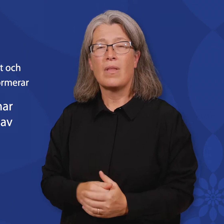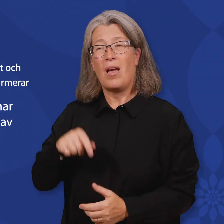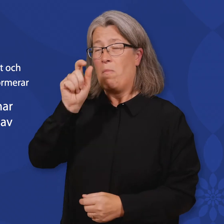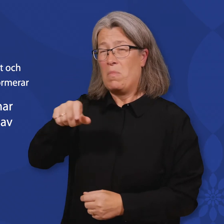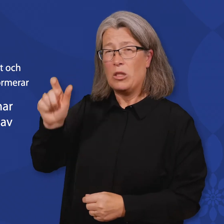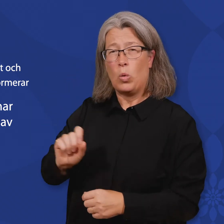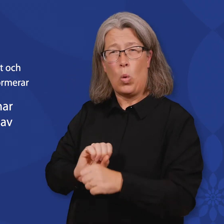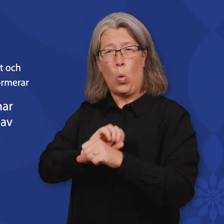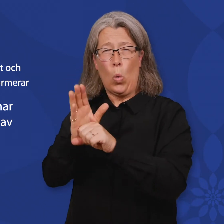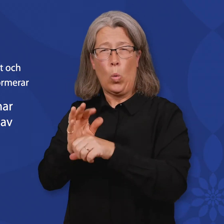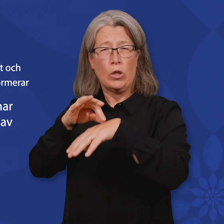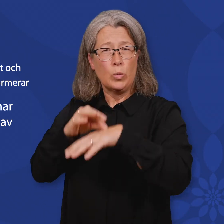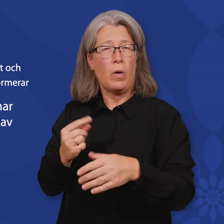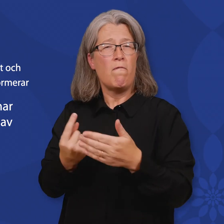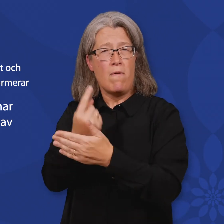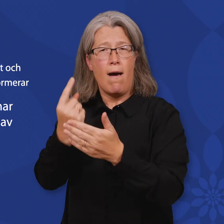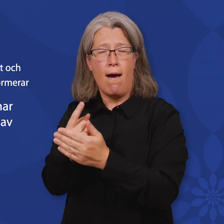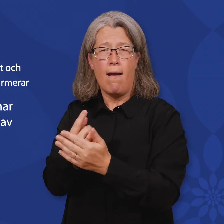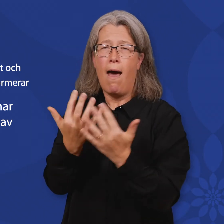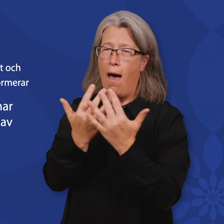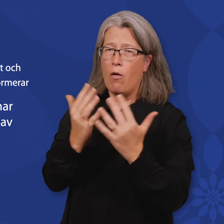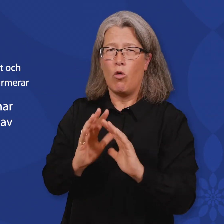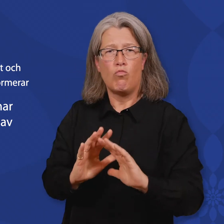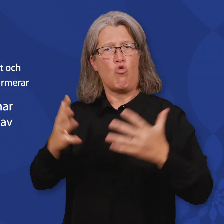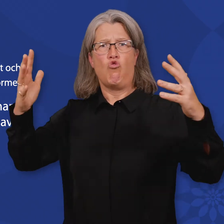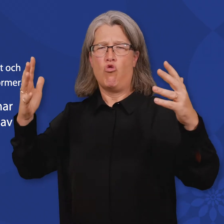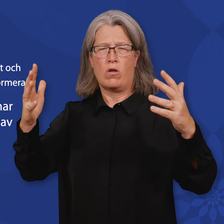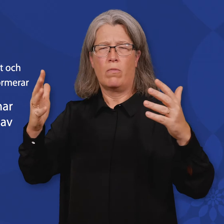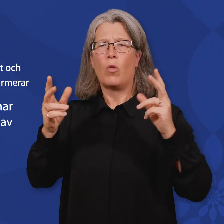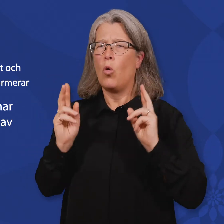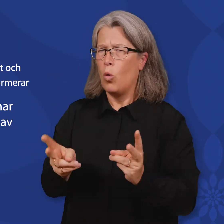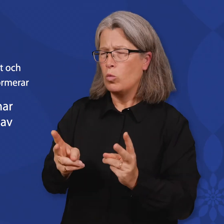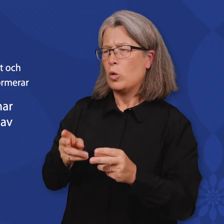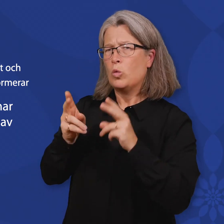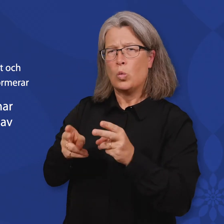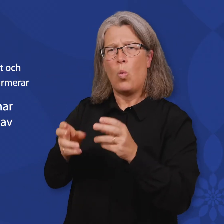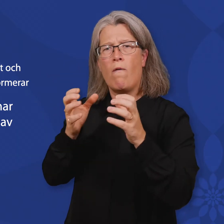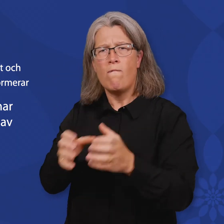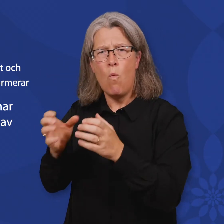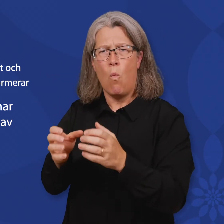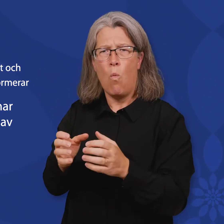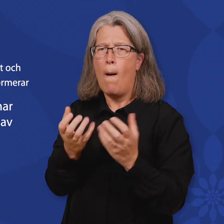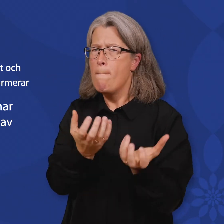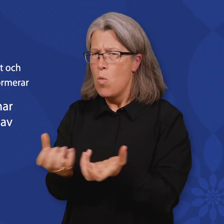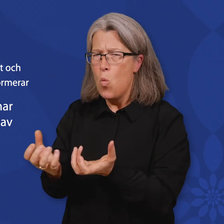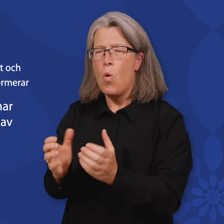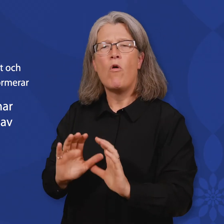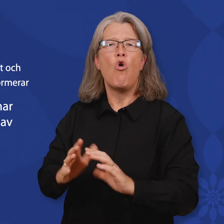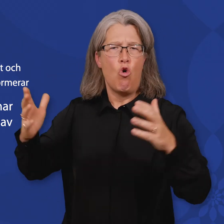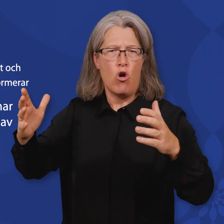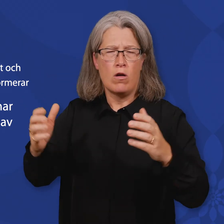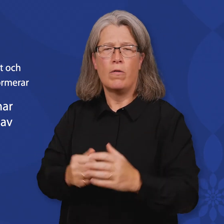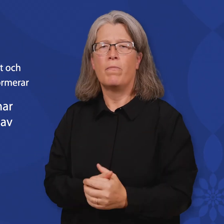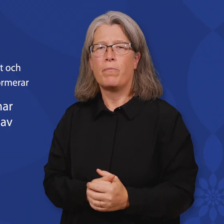Antalet coronavirusfall har ökat betydligt, behovet av sjukhusvård ökar.